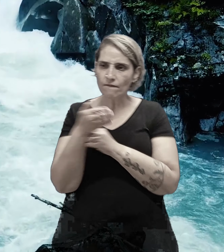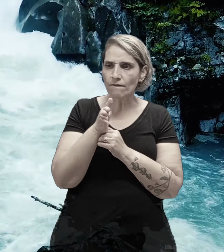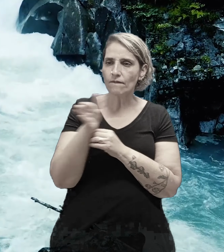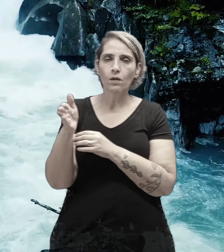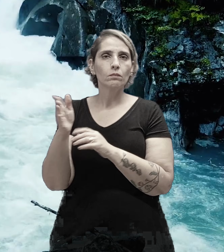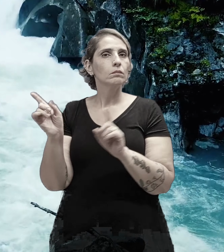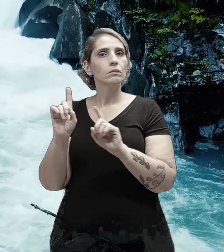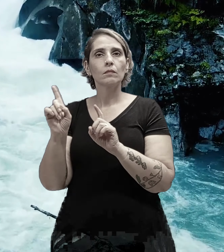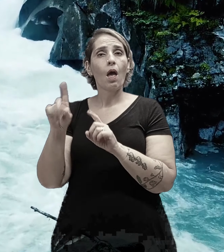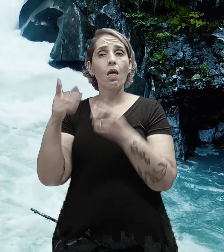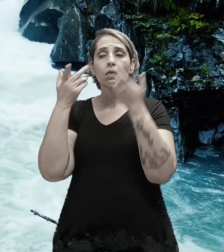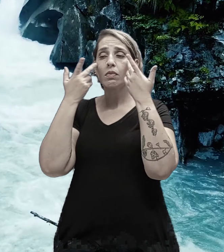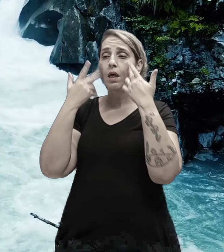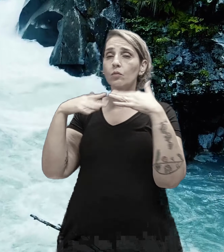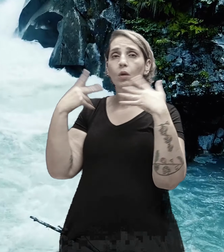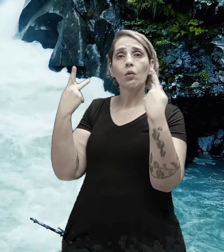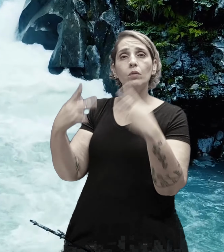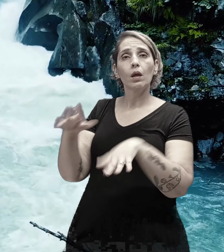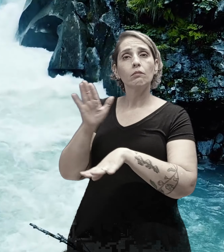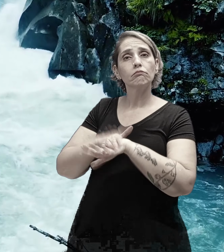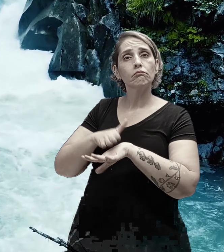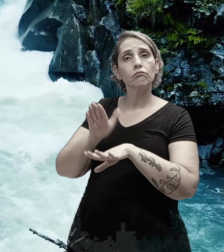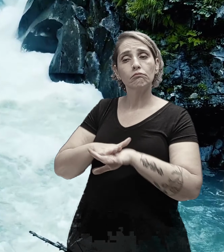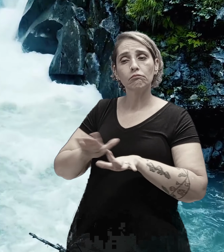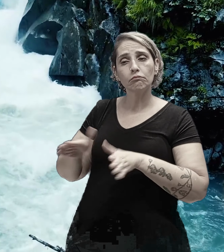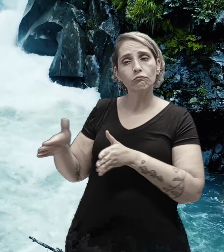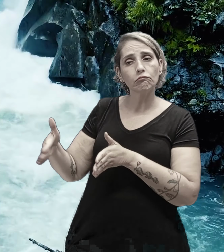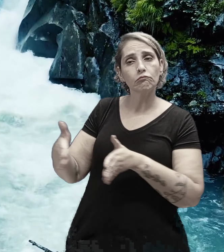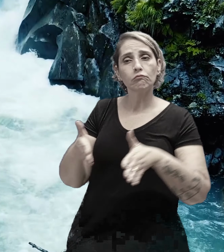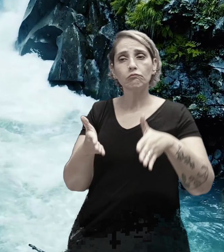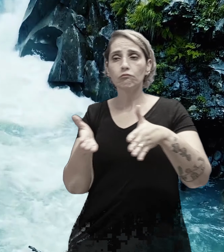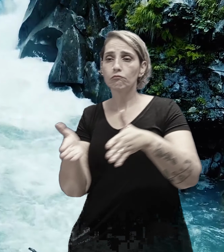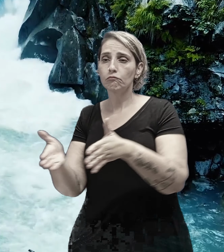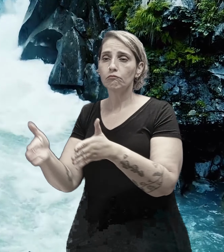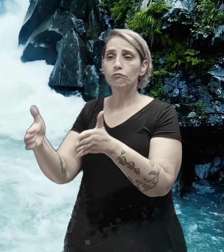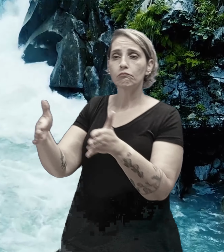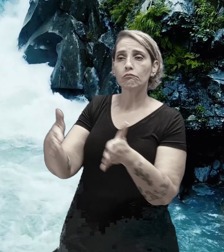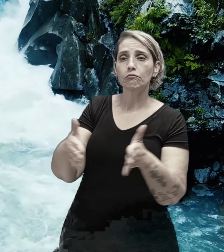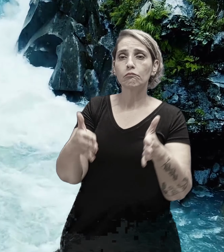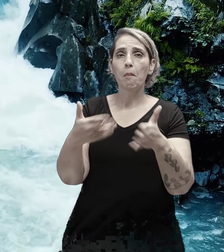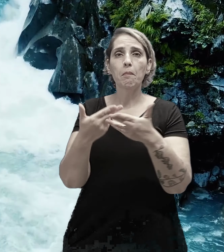Ele flui com naturalidade, encontrando o caminho com paciência